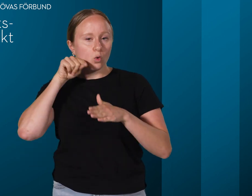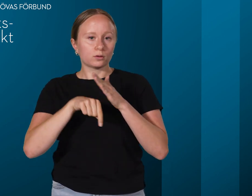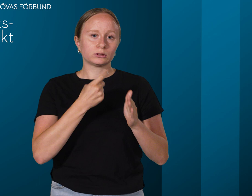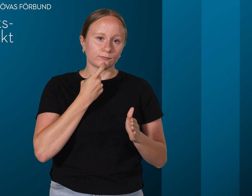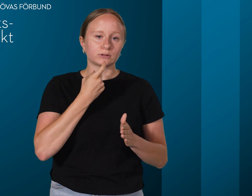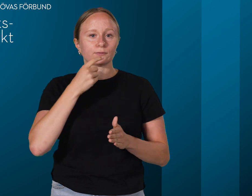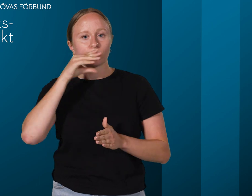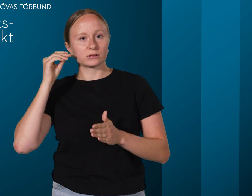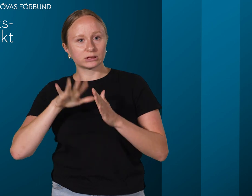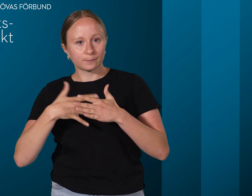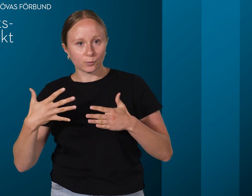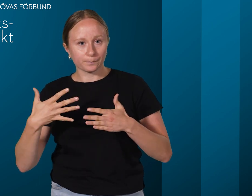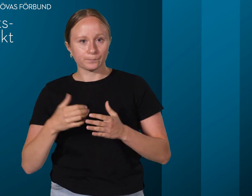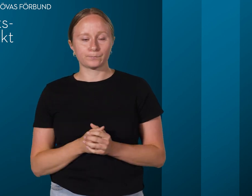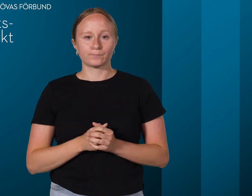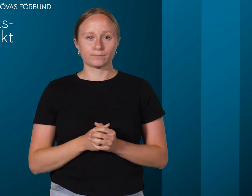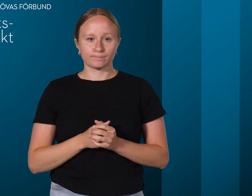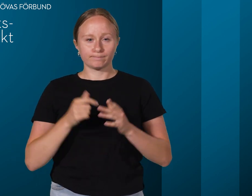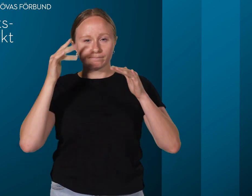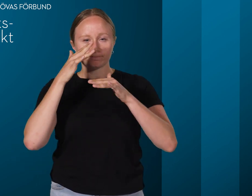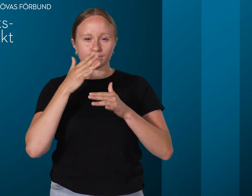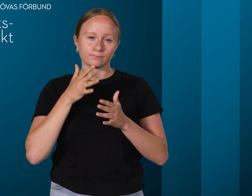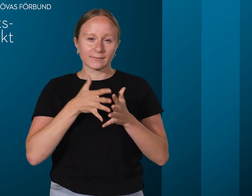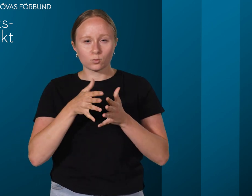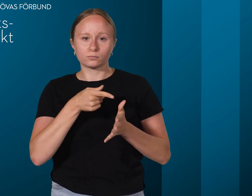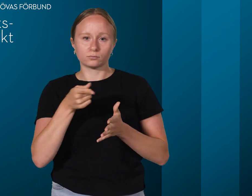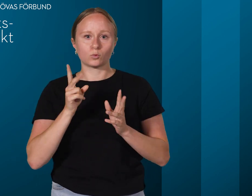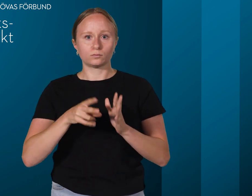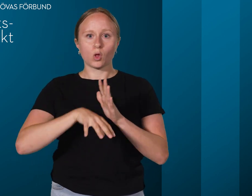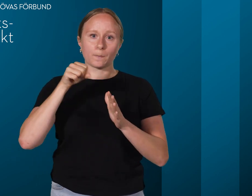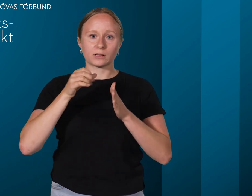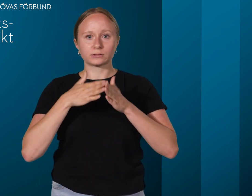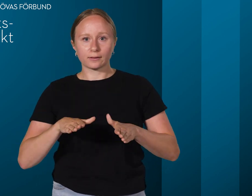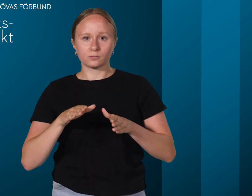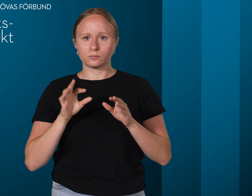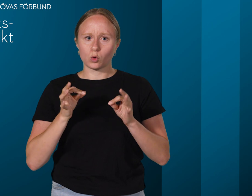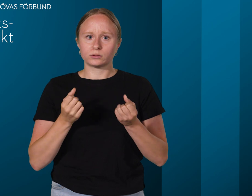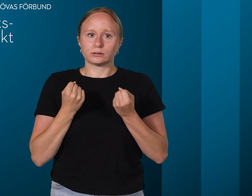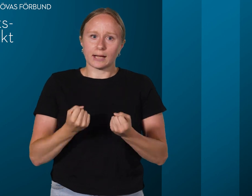inklusive finska och finlandssvenskt teckenspråk. Betänkandet tar också upp sätt att stärka -